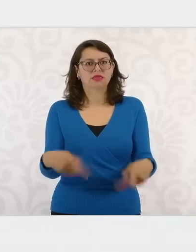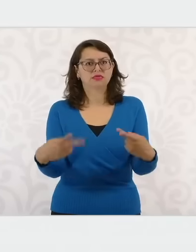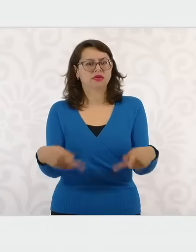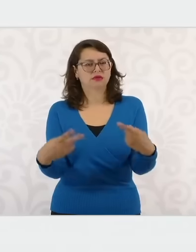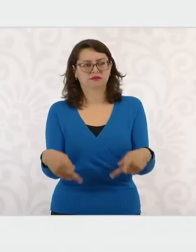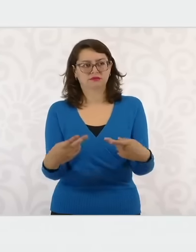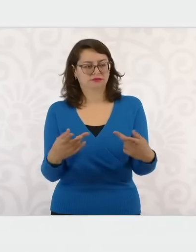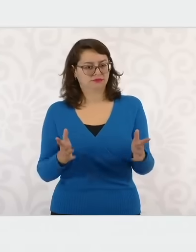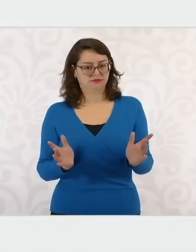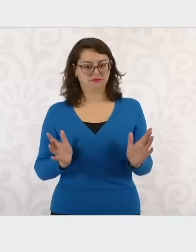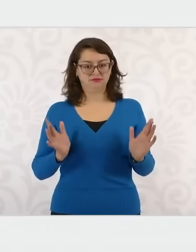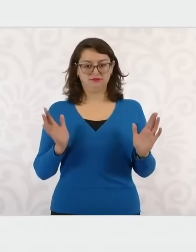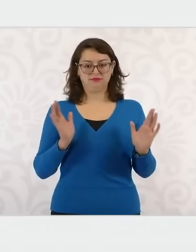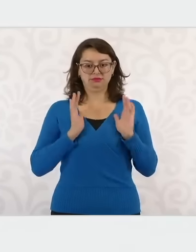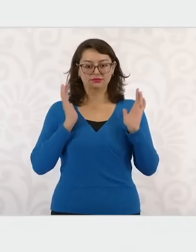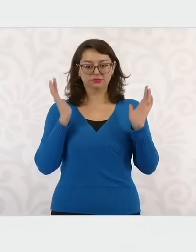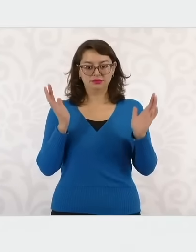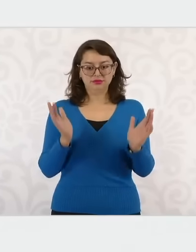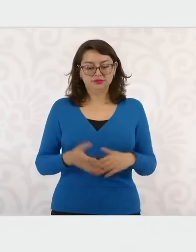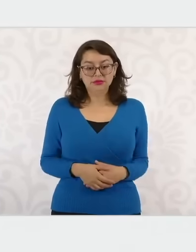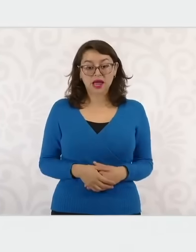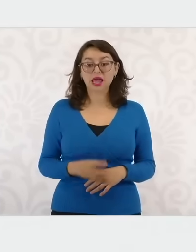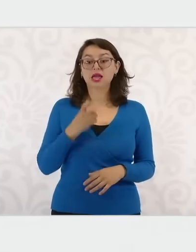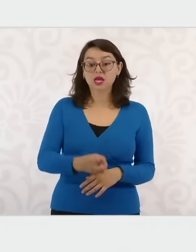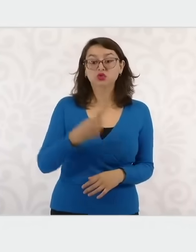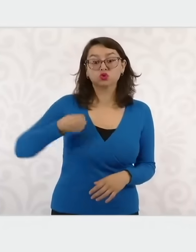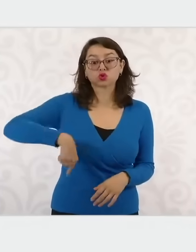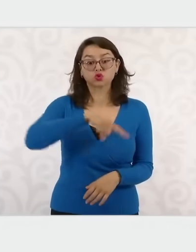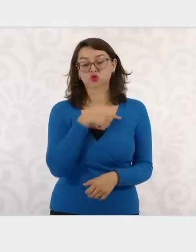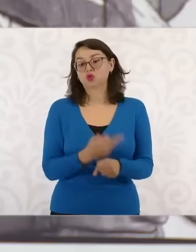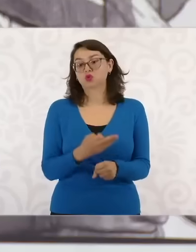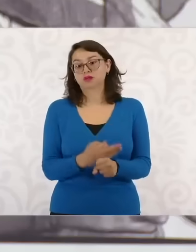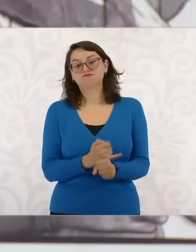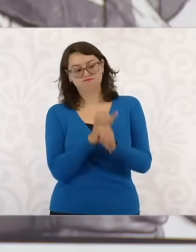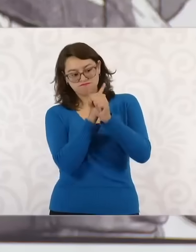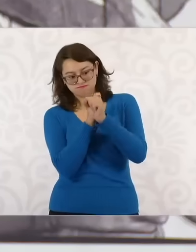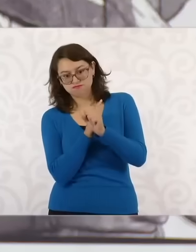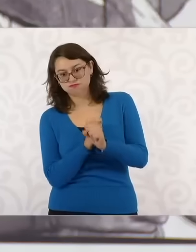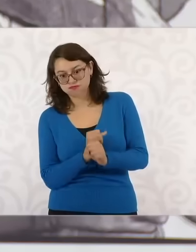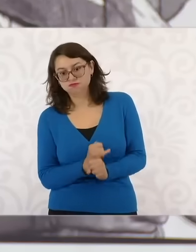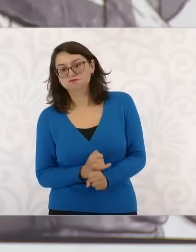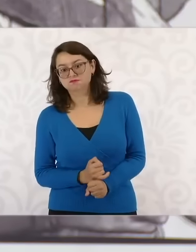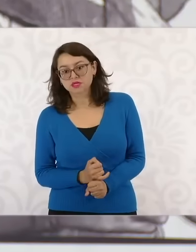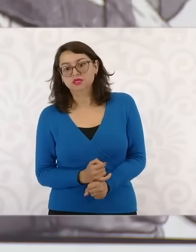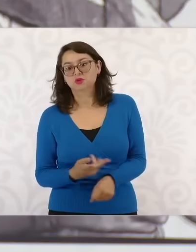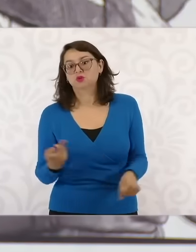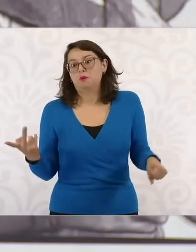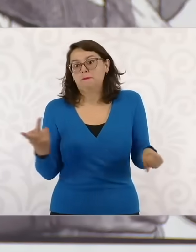CofEPRIS estamos haciendo una investigación muy profunda de toda esta situación que encontramos,